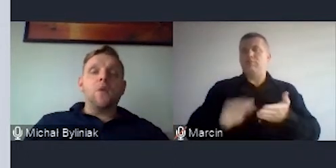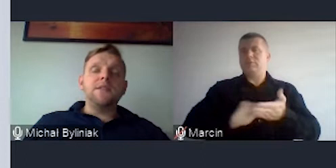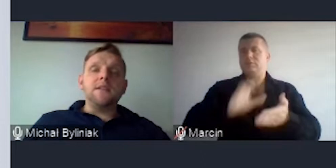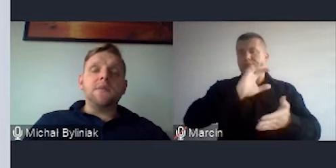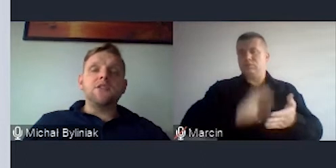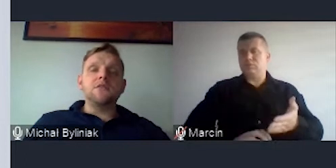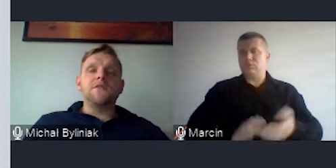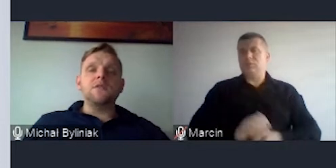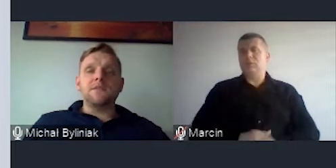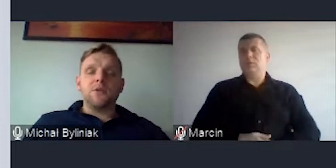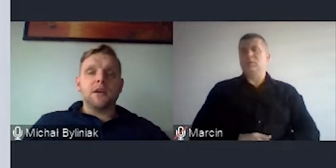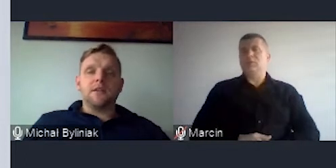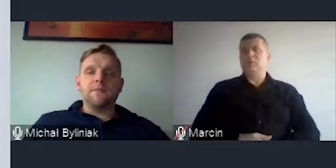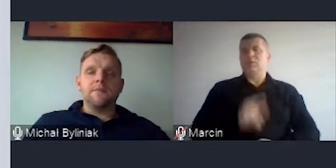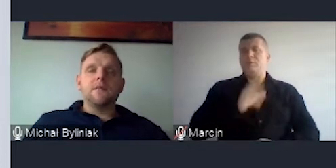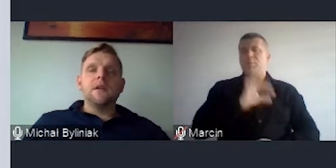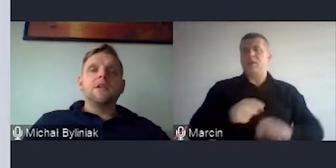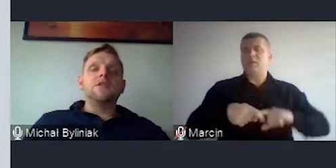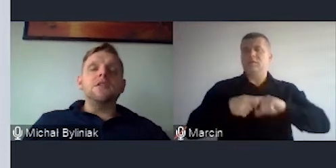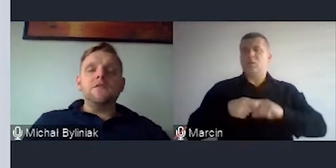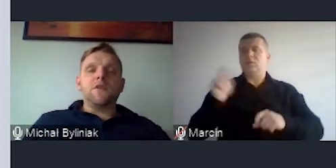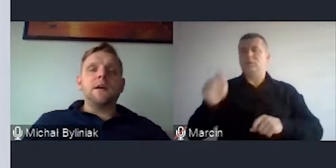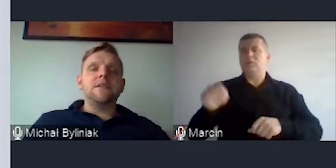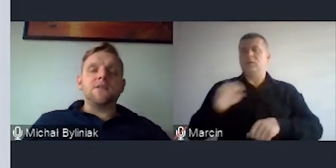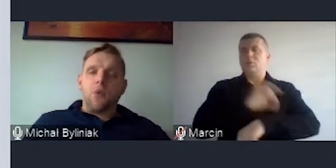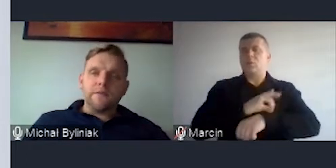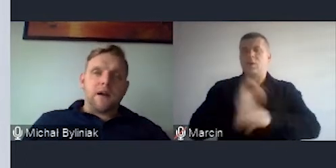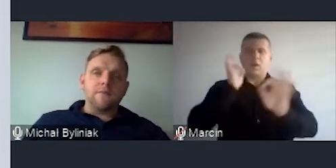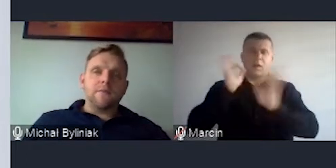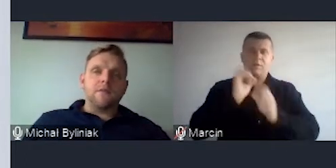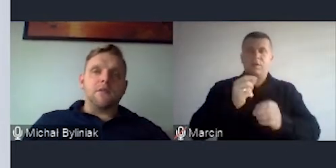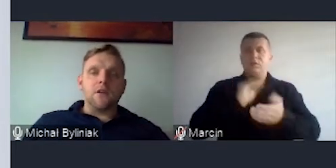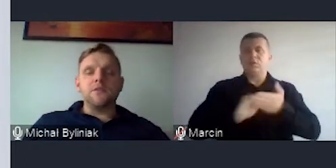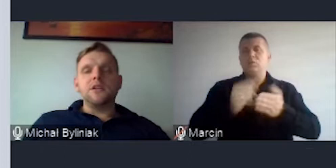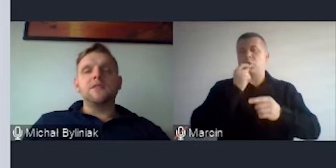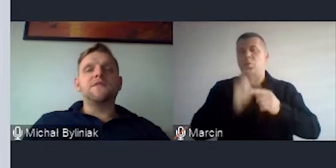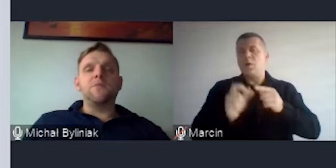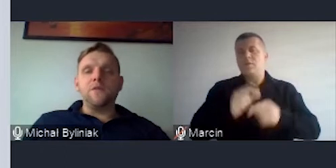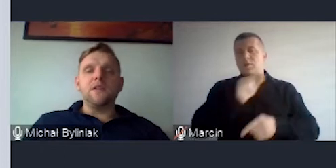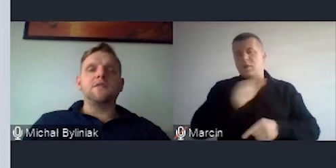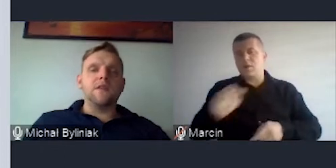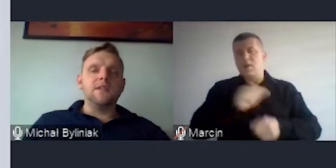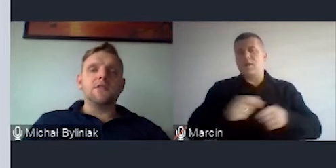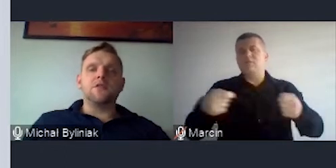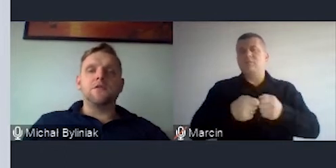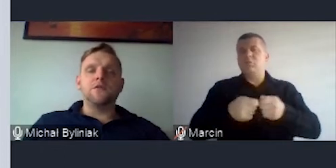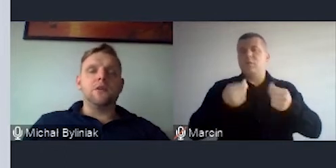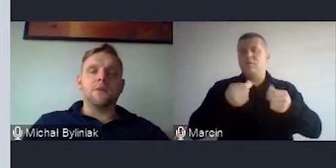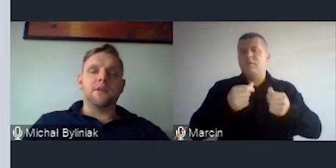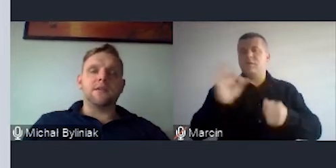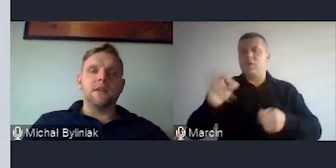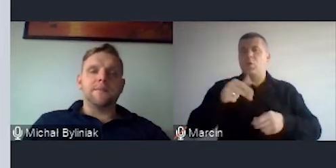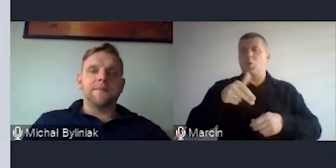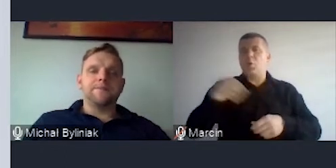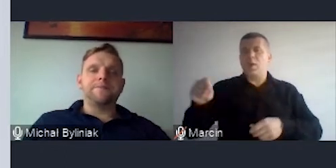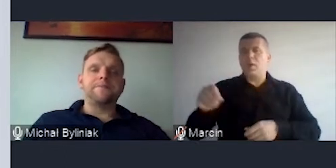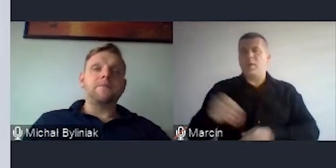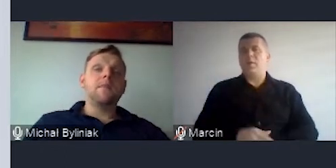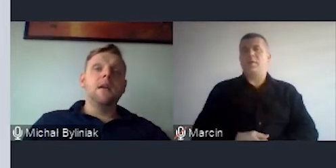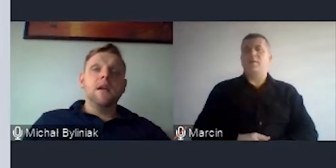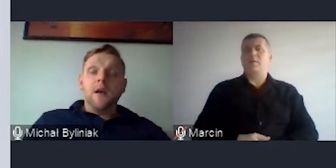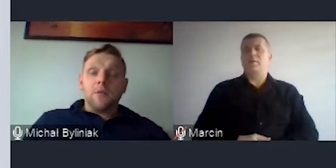Opisany ma być jego związek z projektem, czyli informacja słowna o tym, że jest współfinansowany z środków Unii Europejskiej.